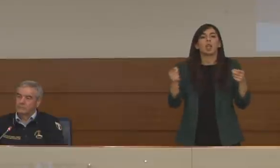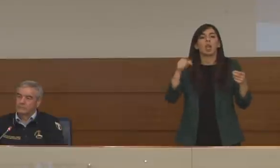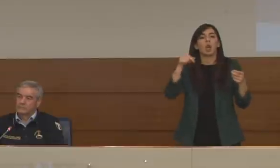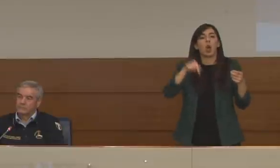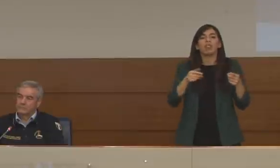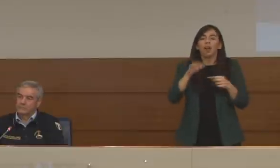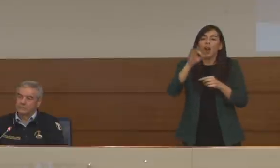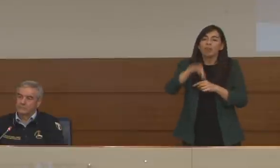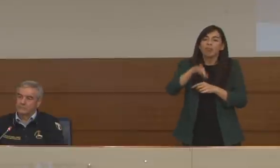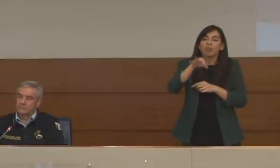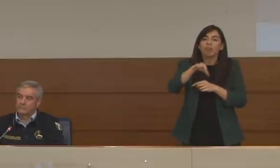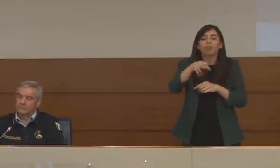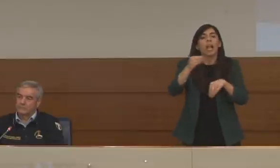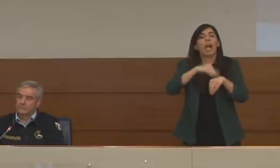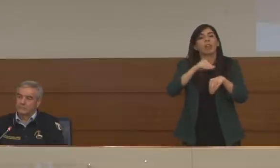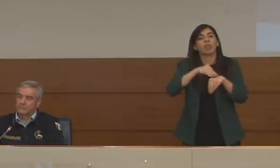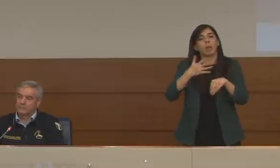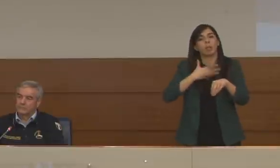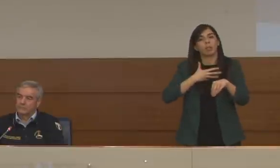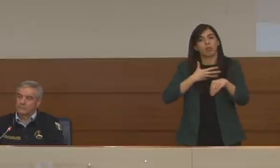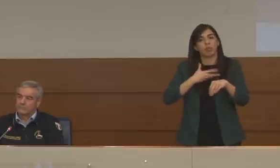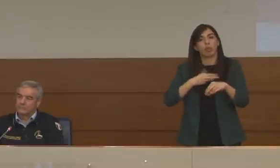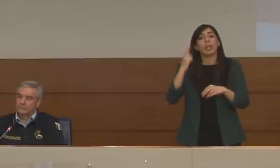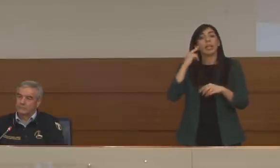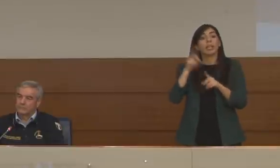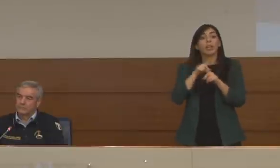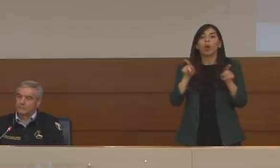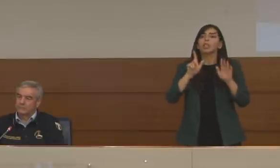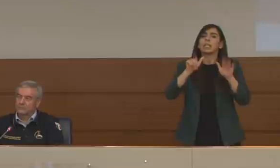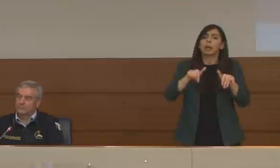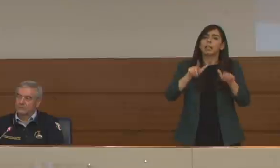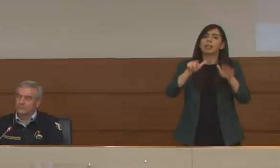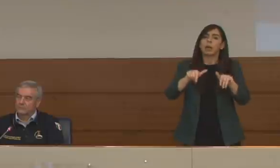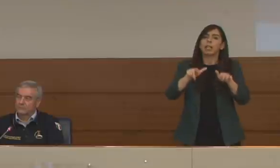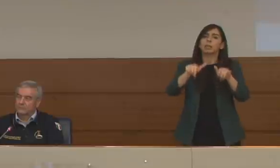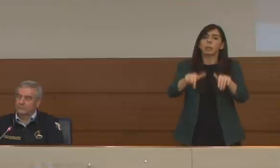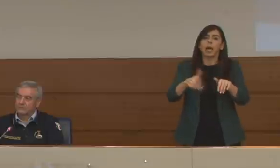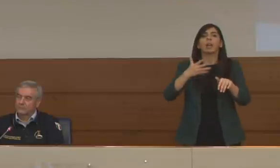Ricordo che sostanzialmente tutte le settimane si sta incrementando il numero